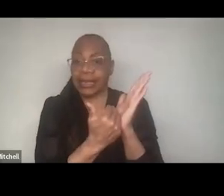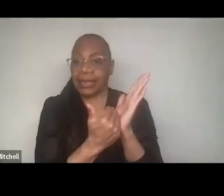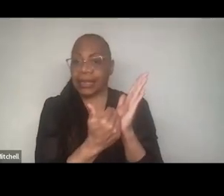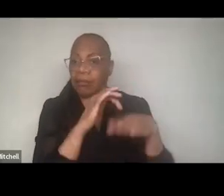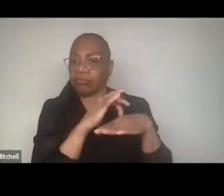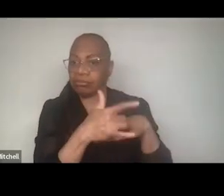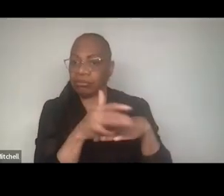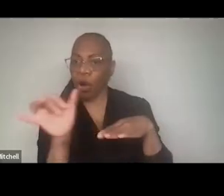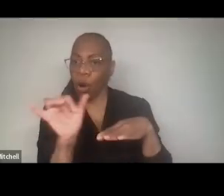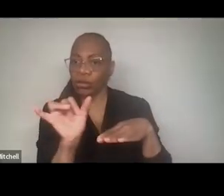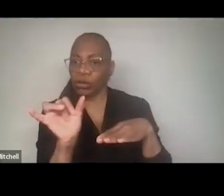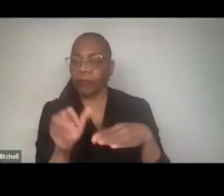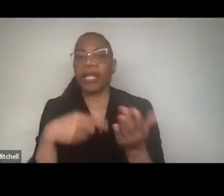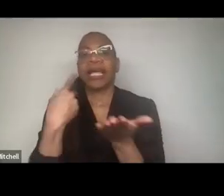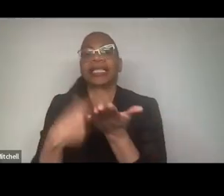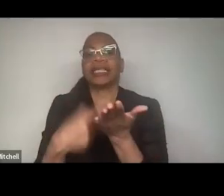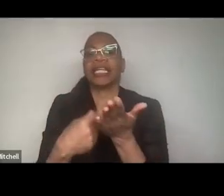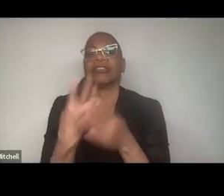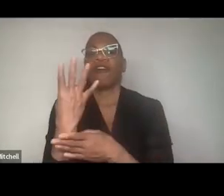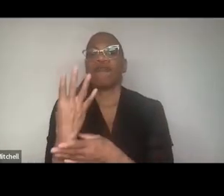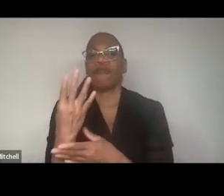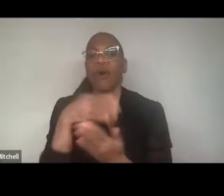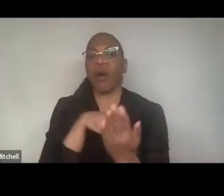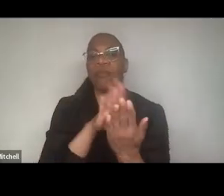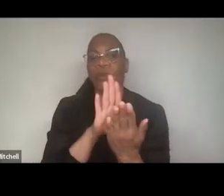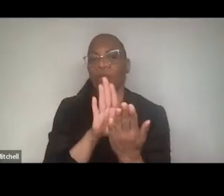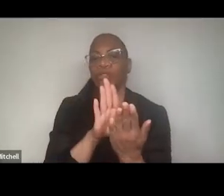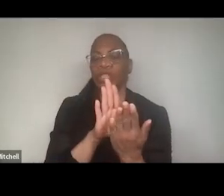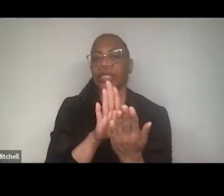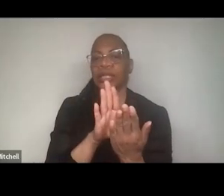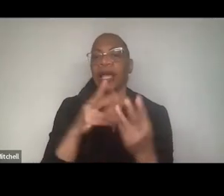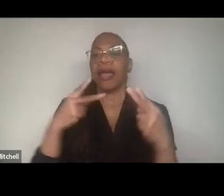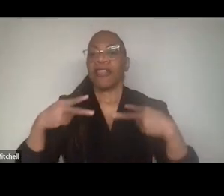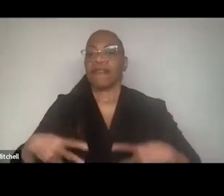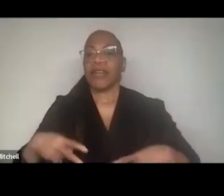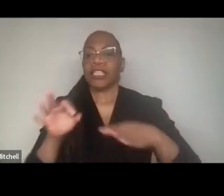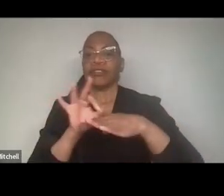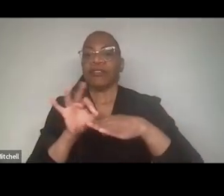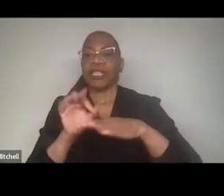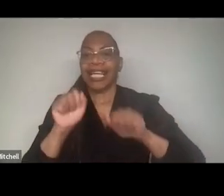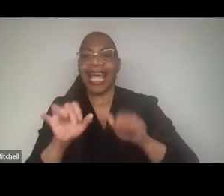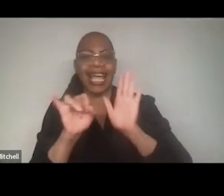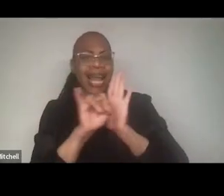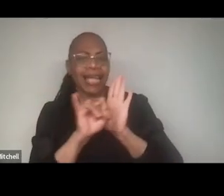Entonces, al hablar de los cuatro años de funcionamiento... El funcionamiento físico normalmente puede ser identificado,